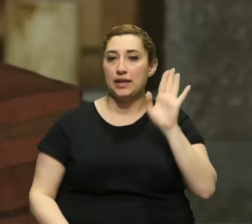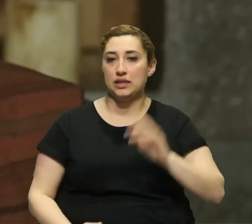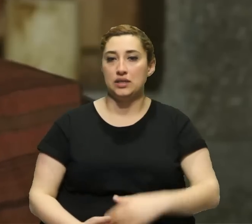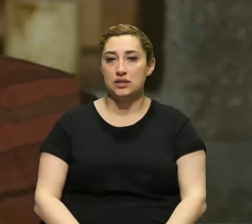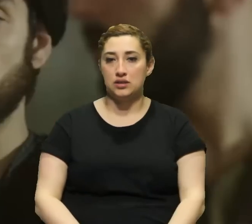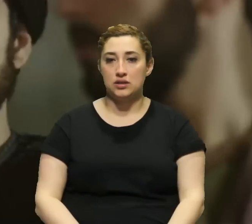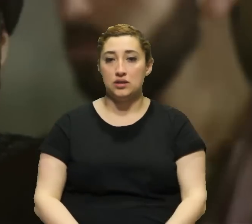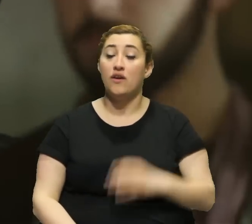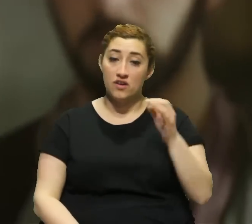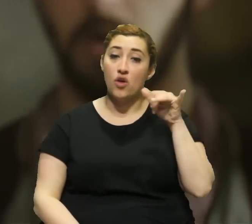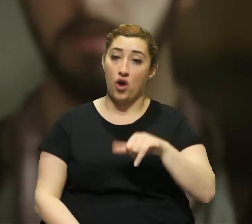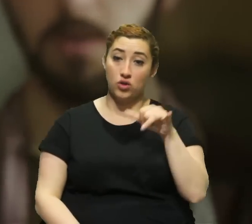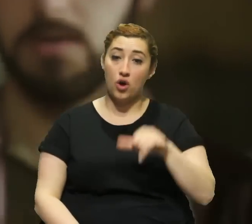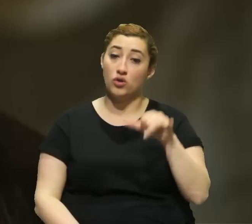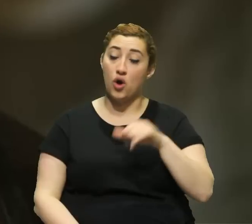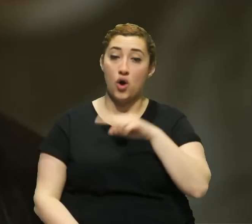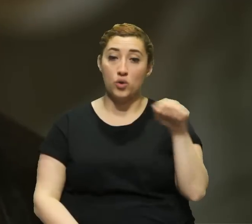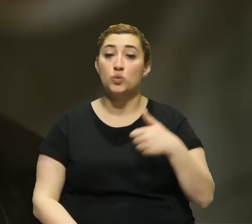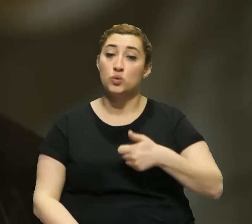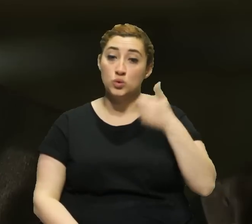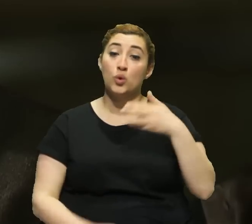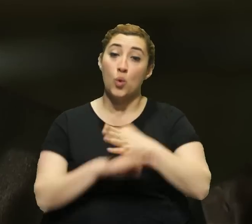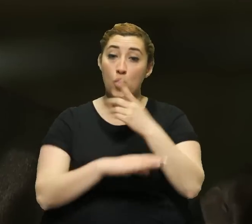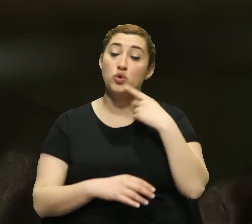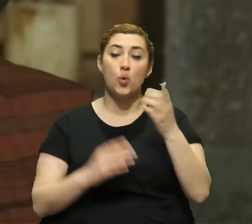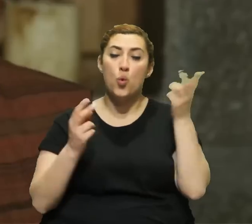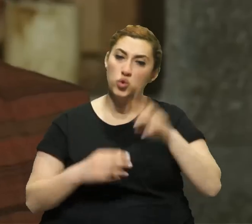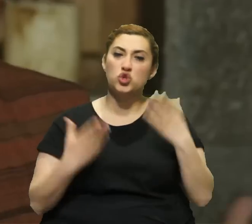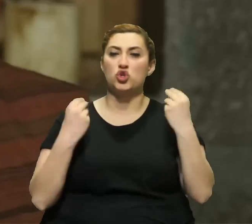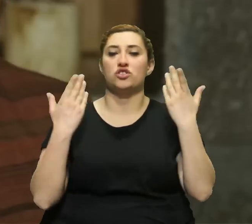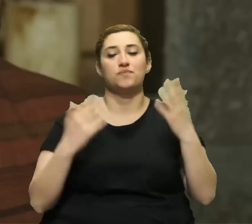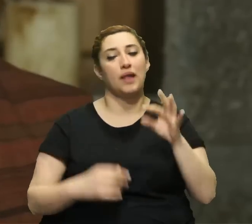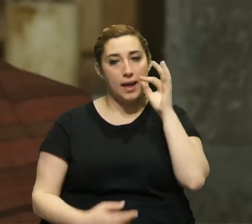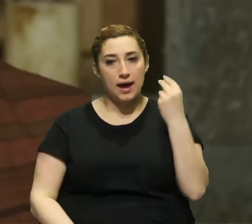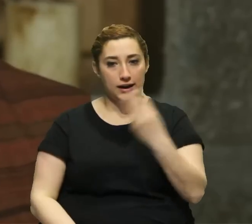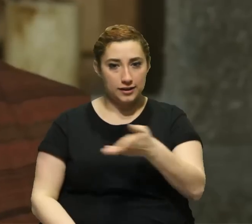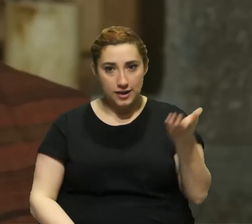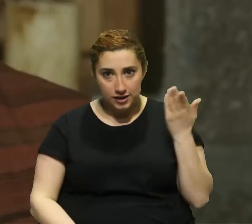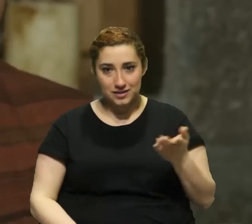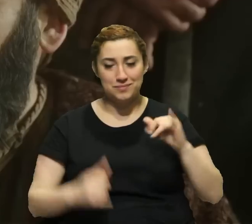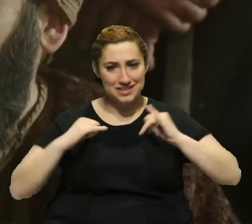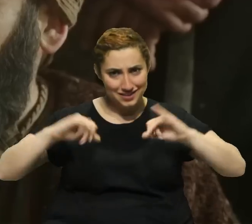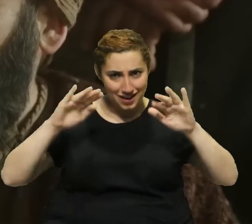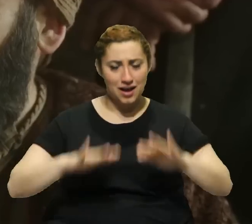(Hep bir ağızdan) Haklı, haklı. Ustam doğru der, gebere inşallah! -Ağalar hele bir sakin olalım!